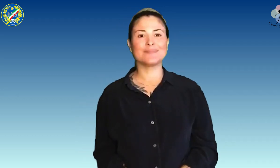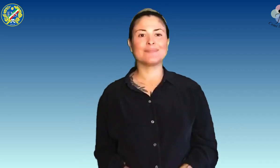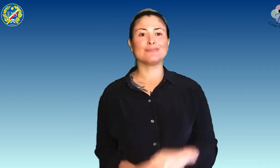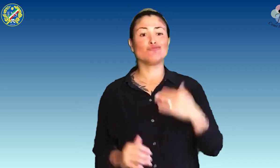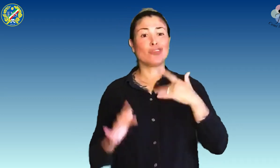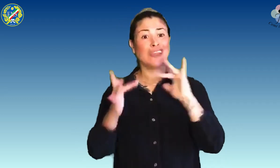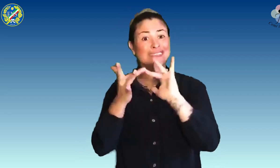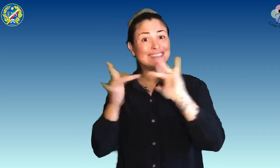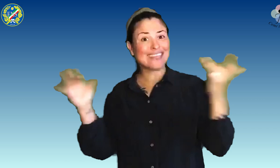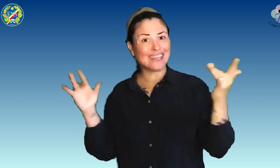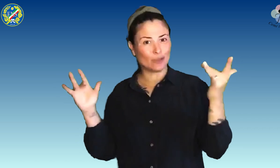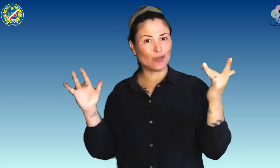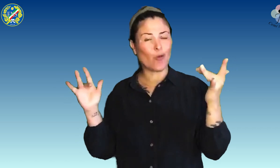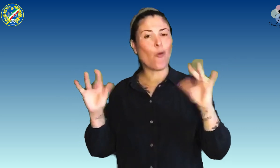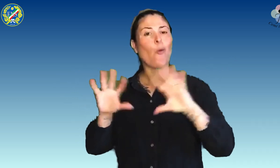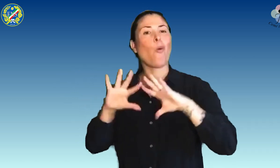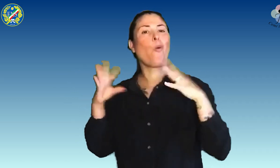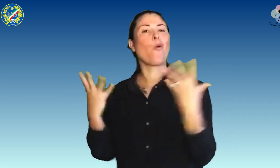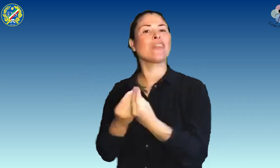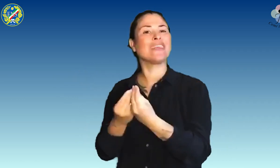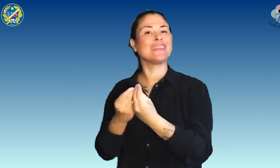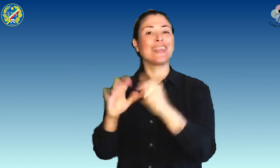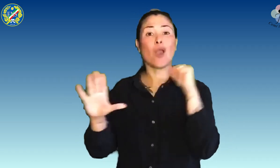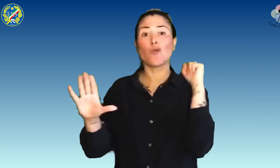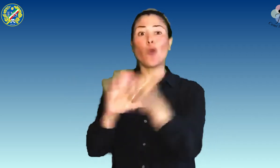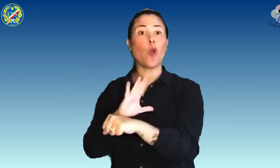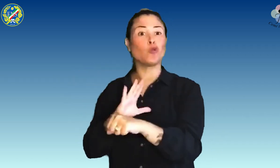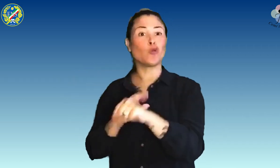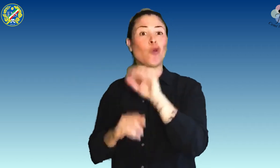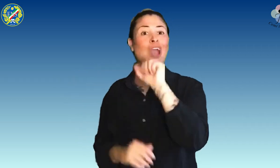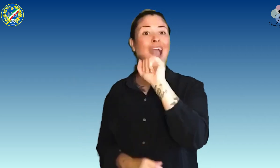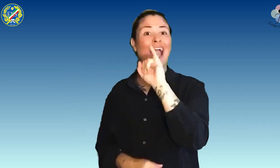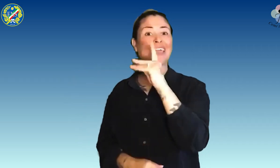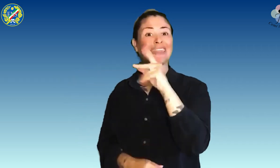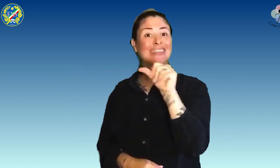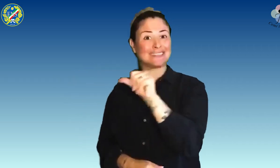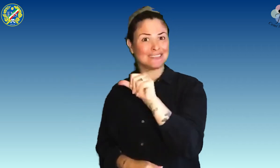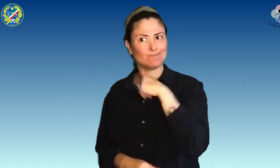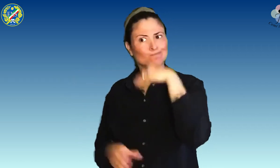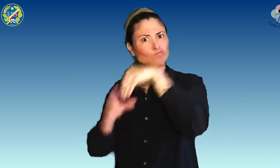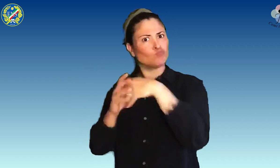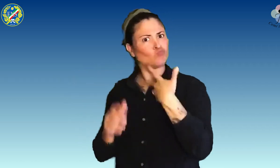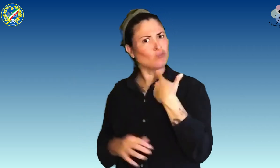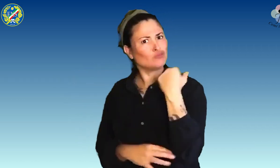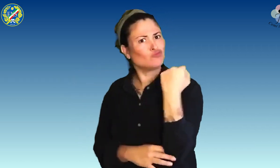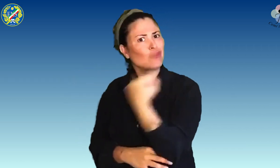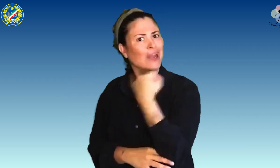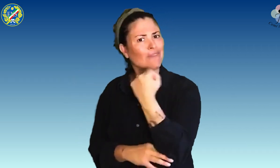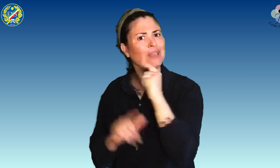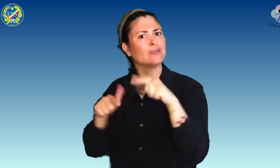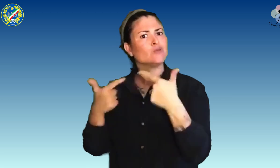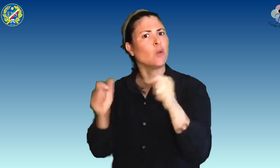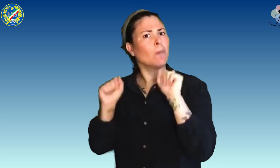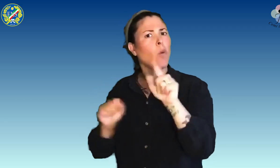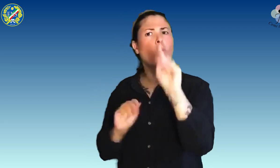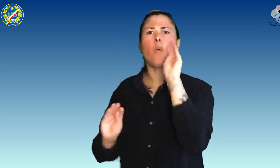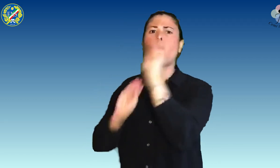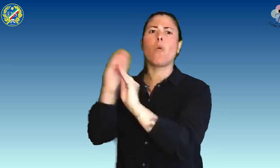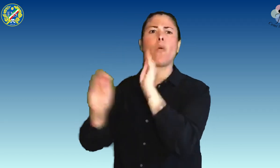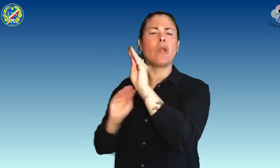e il sito Uniti contro l’AIDS sono i due Servizi dell’UO RCF ai quali potersi rivolgere